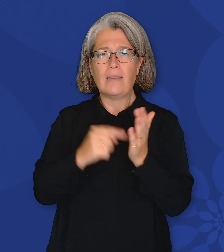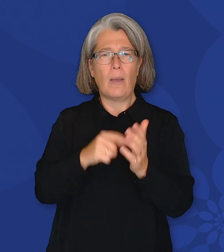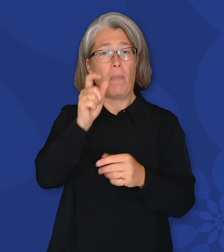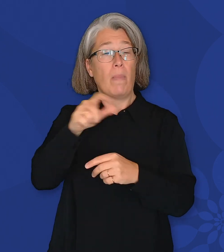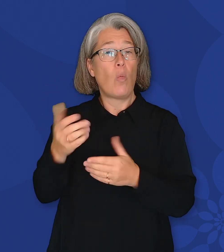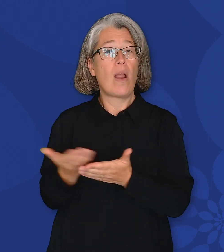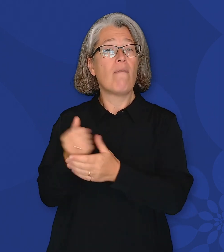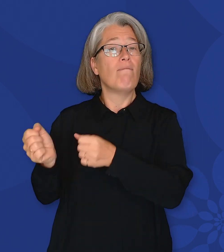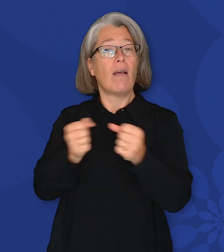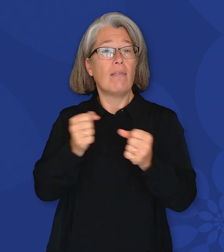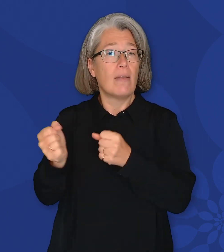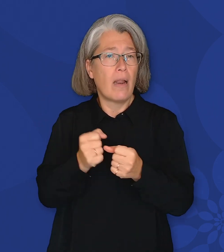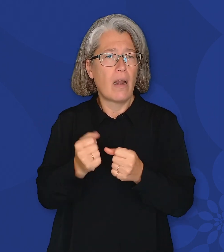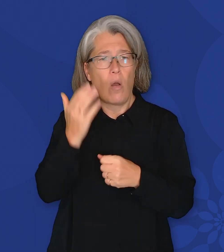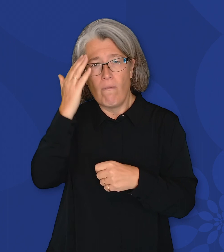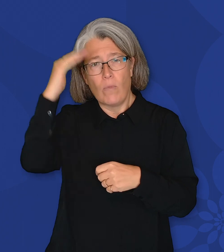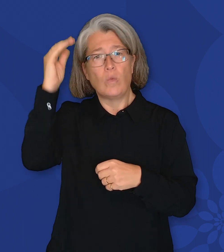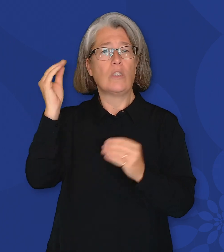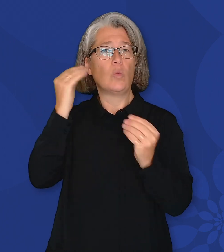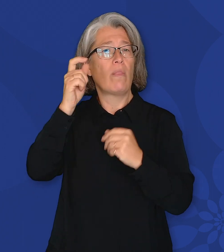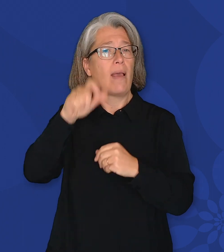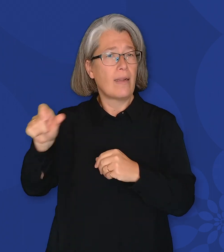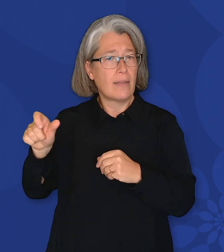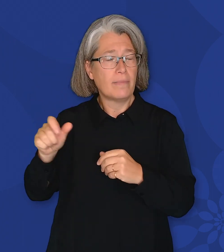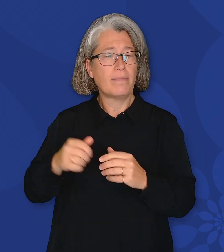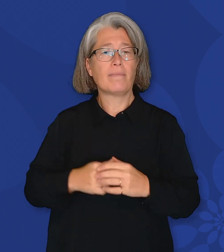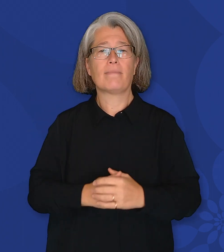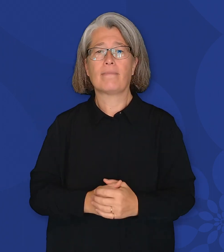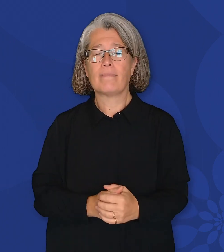för fortsatta studier (invandrare, vuxenstuderande).